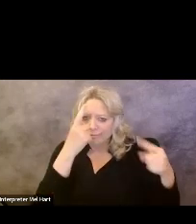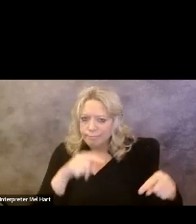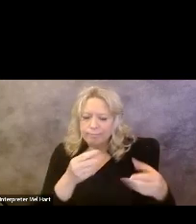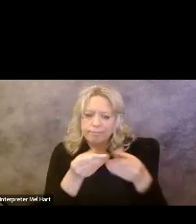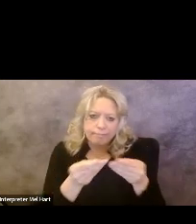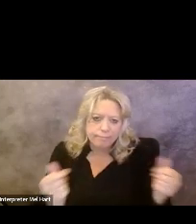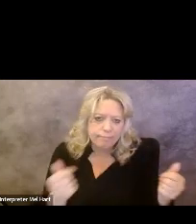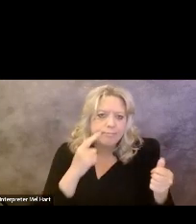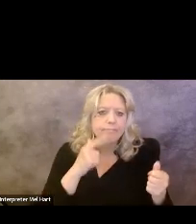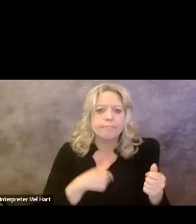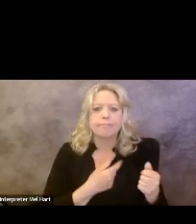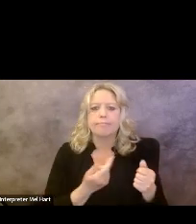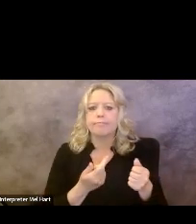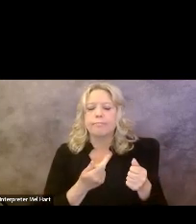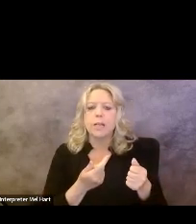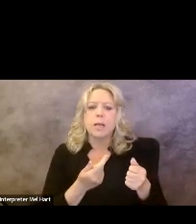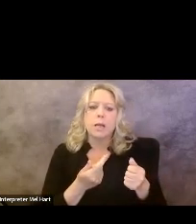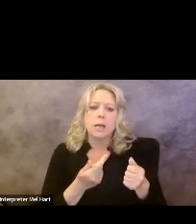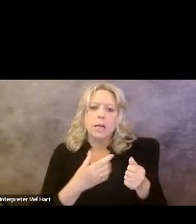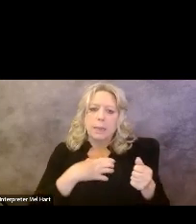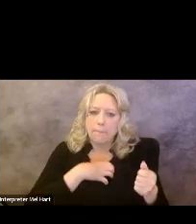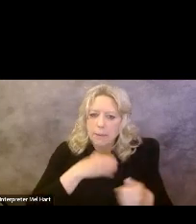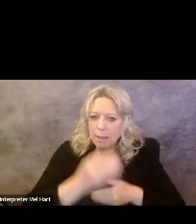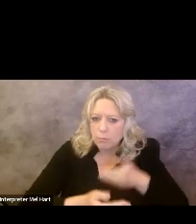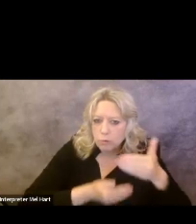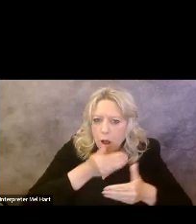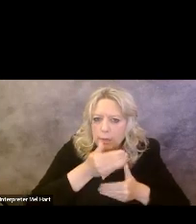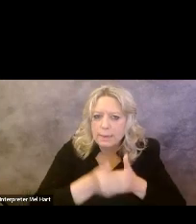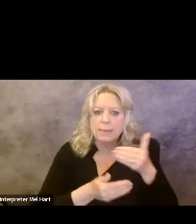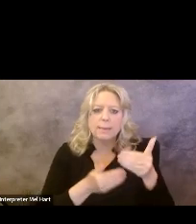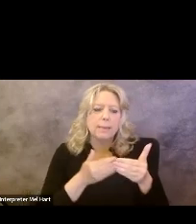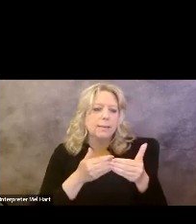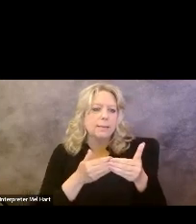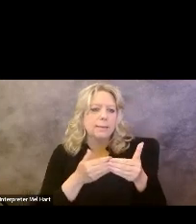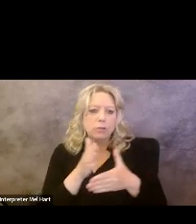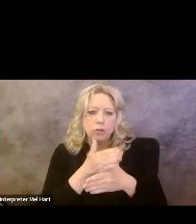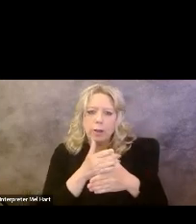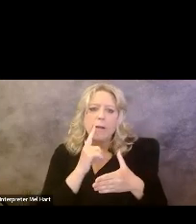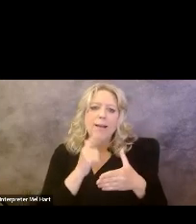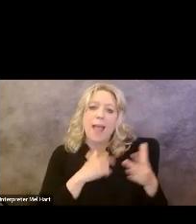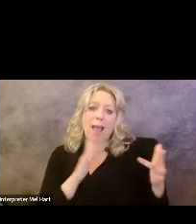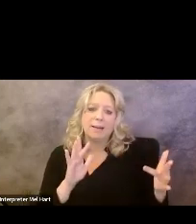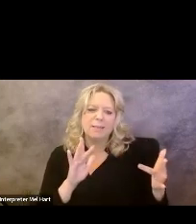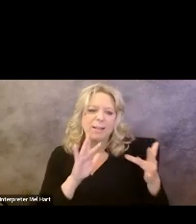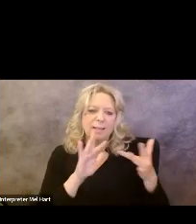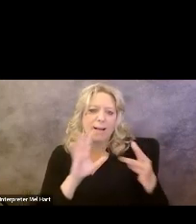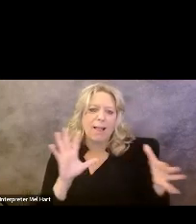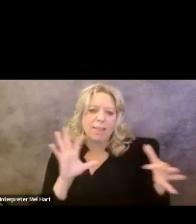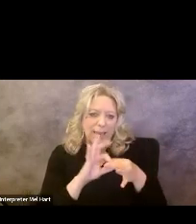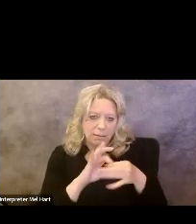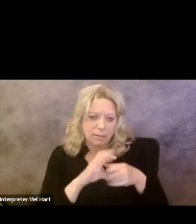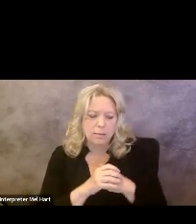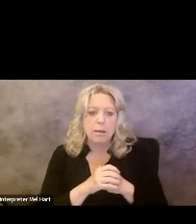procesos de quejas que acabamos de compartir, pero enlaces para acceder a esos procesos y también recursos adicionales,